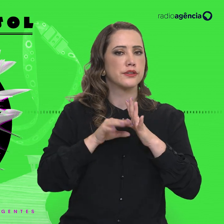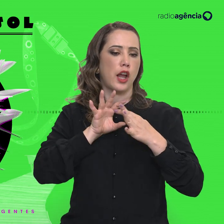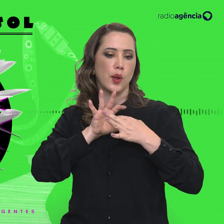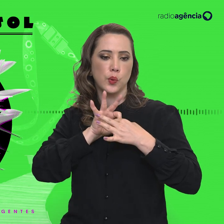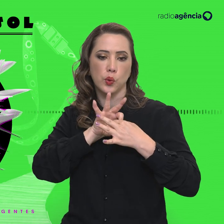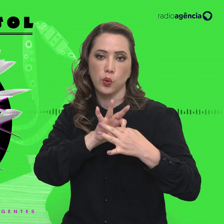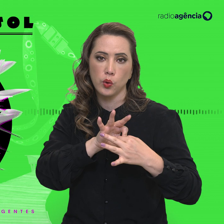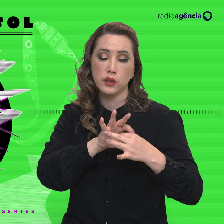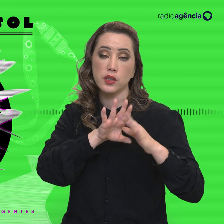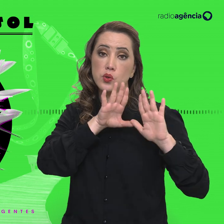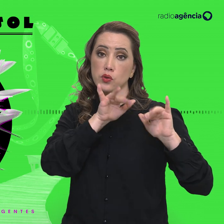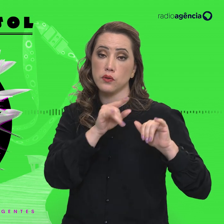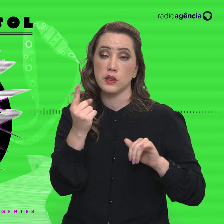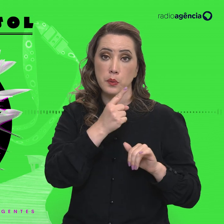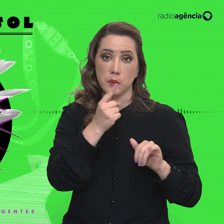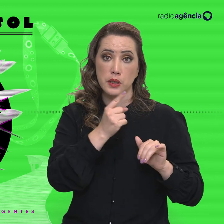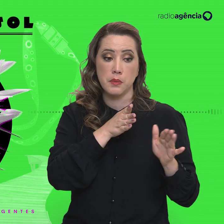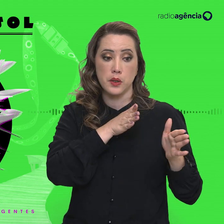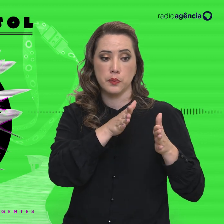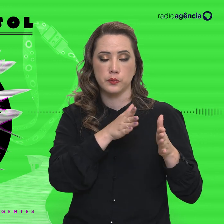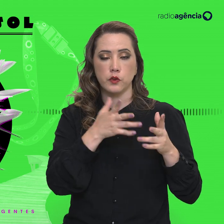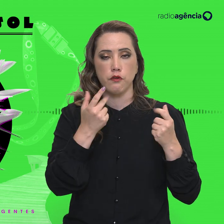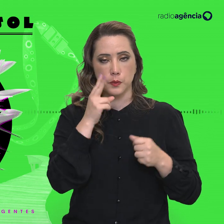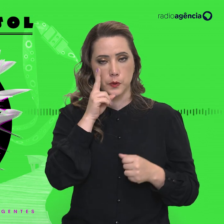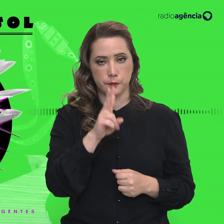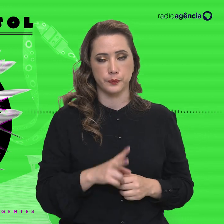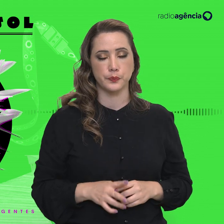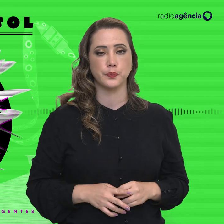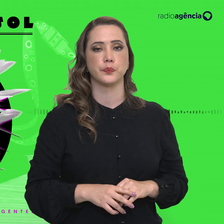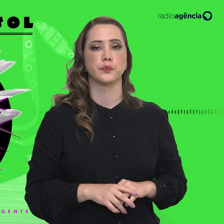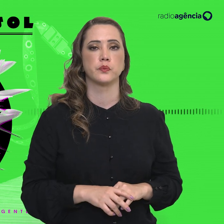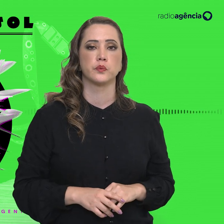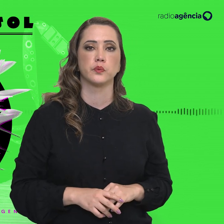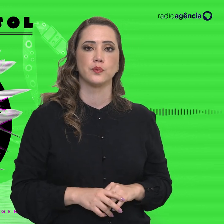no fim da primeira temporada. Roda o flashback: [flashback - rebobinar] 🎶.